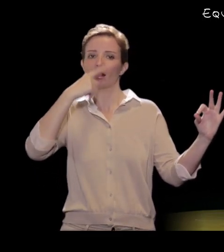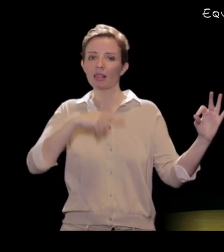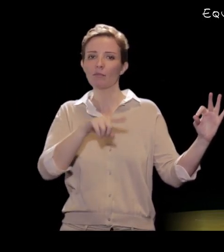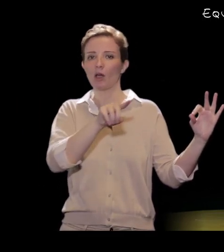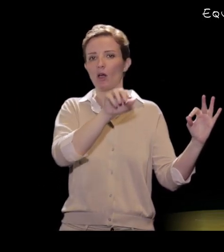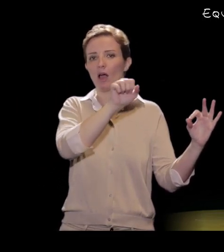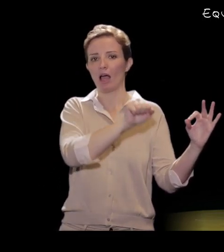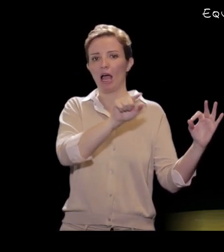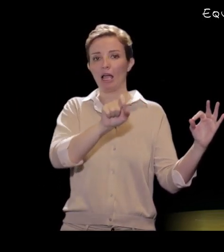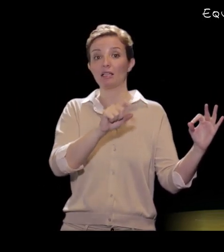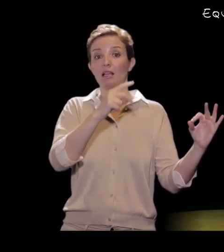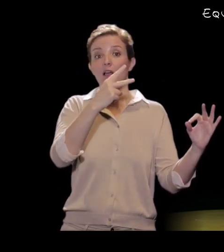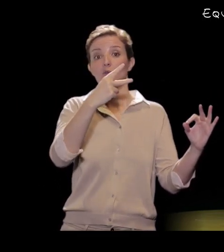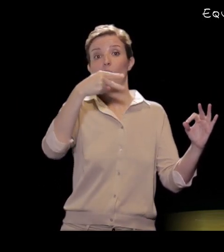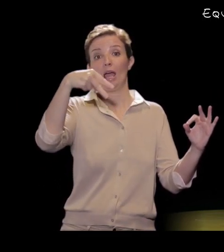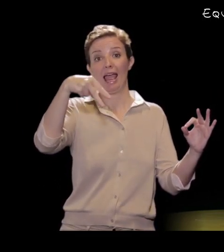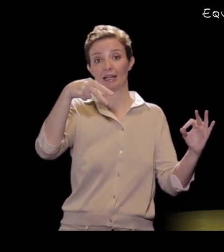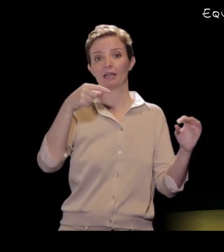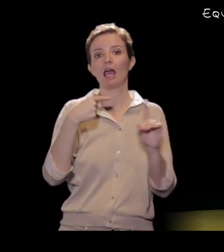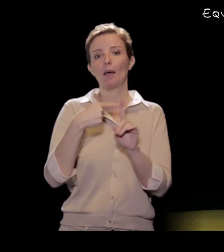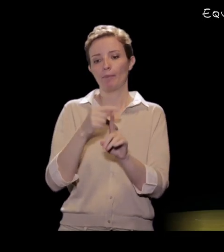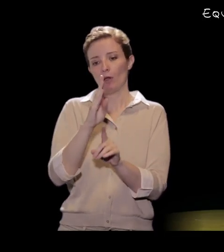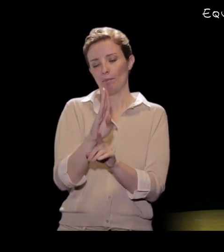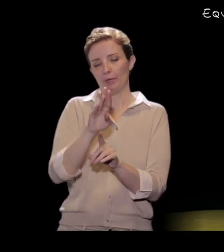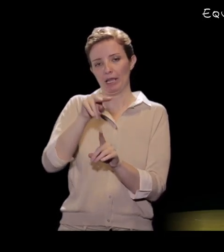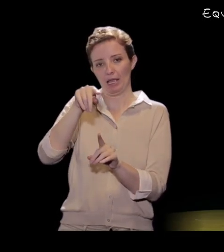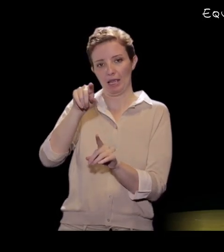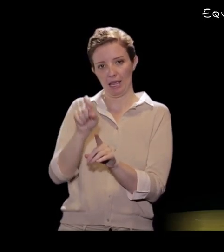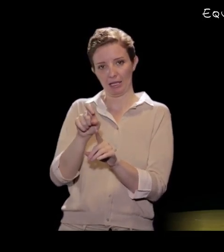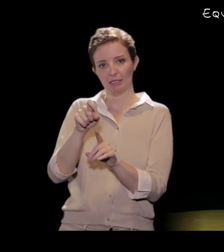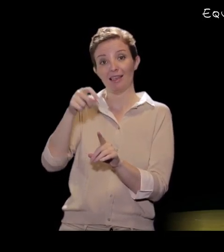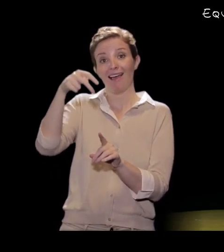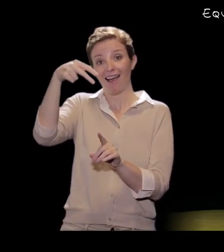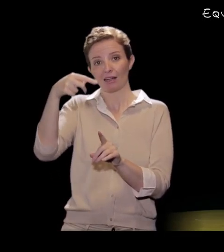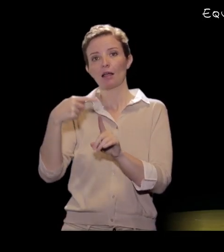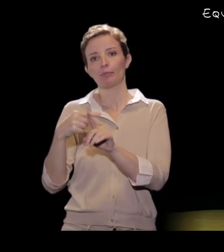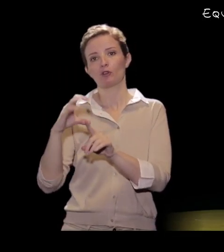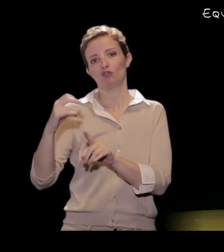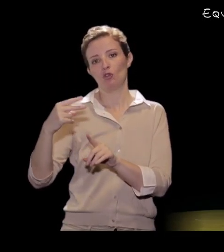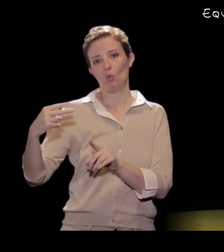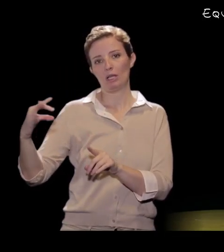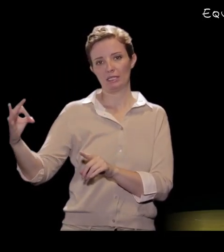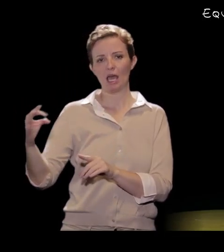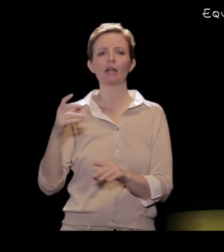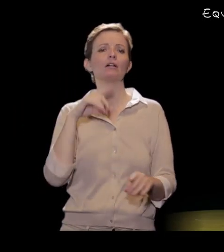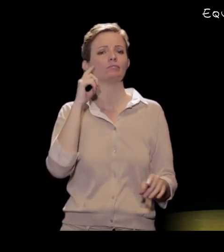(LEGGE LA FORMULA) n come al solito è il numero intero positivo